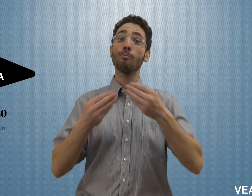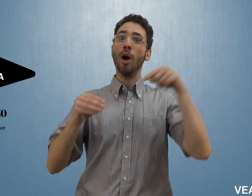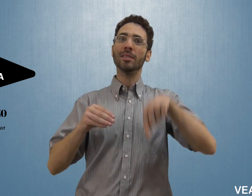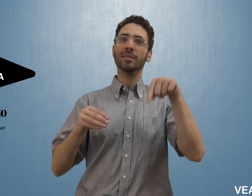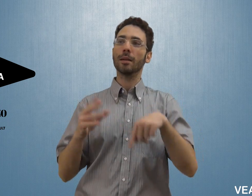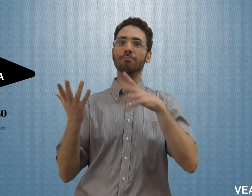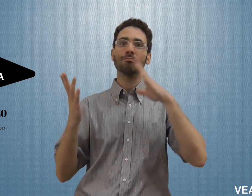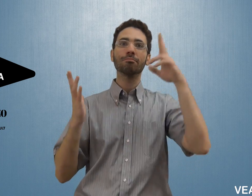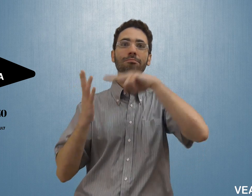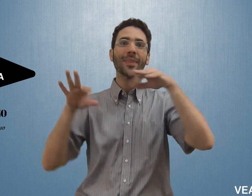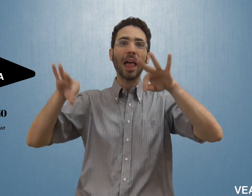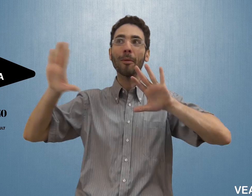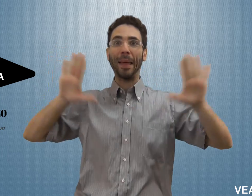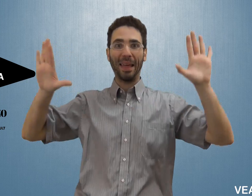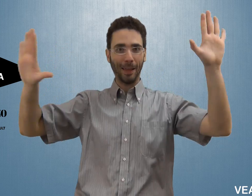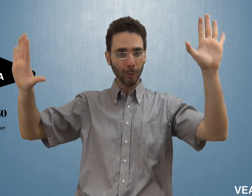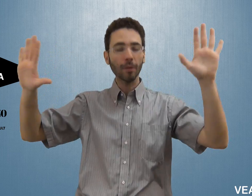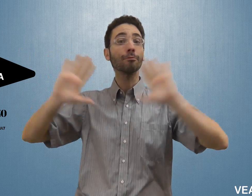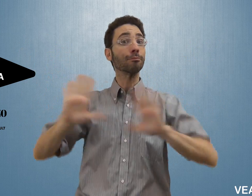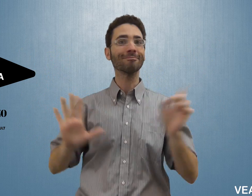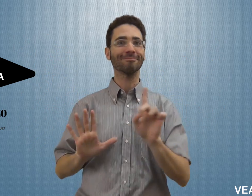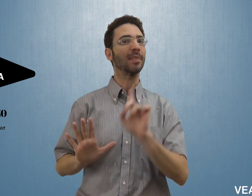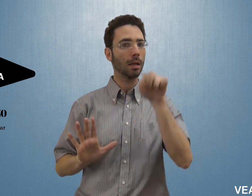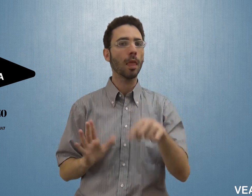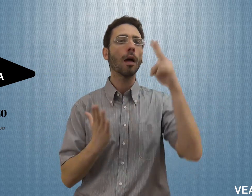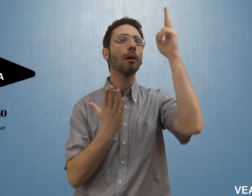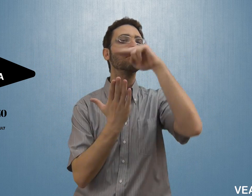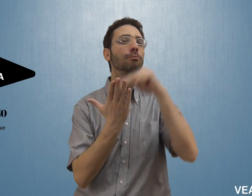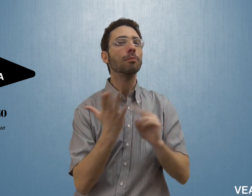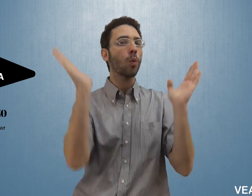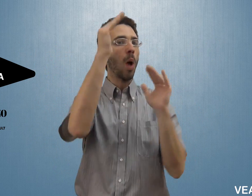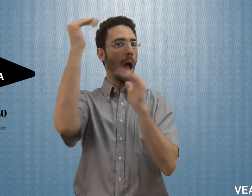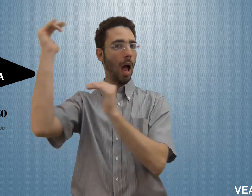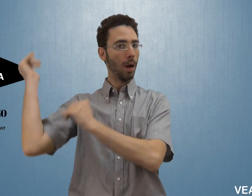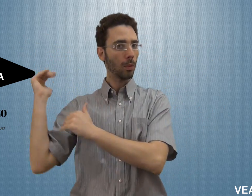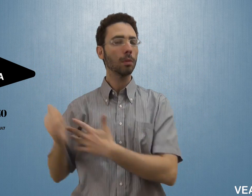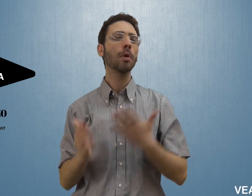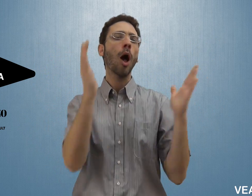La mostra presenta inoltre una selezione di oltre trenta dipinti,